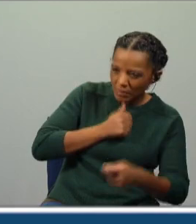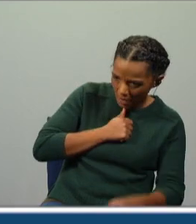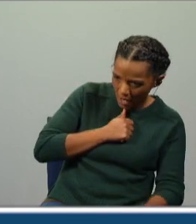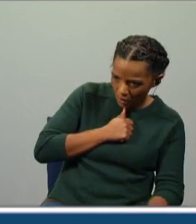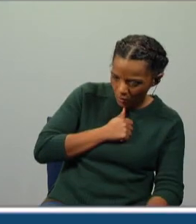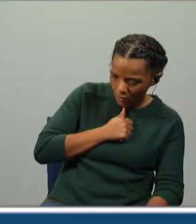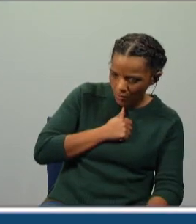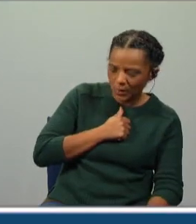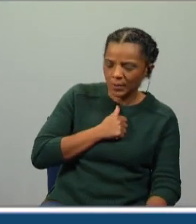perguntou o lobo.